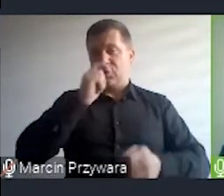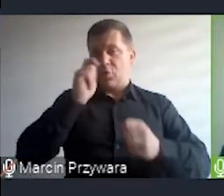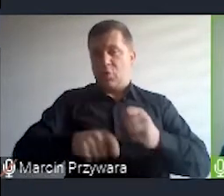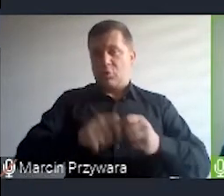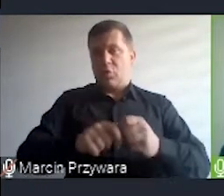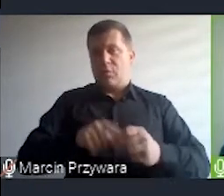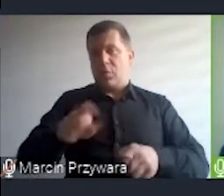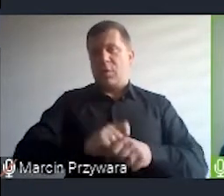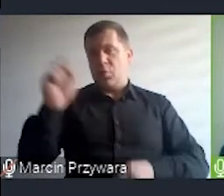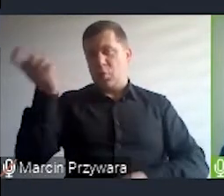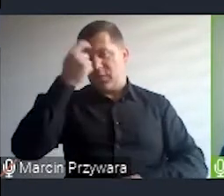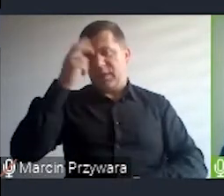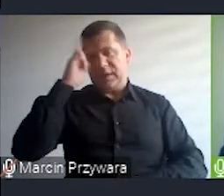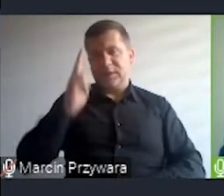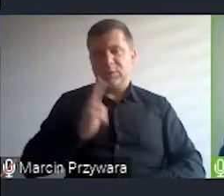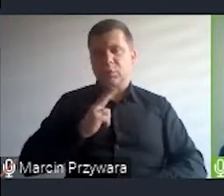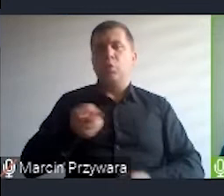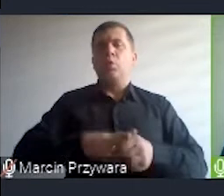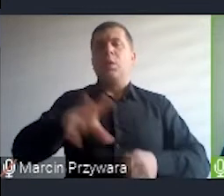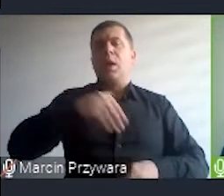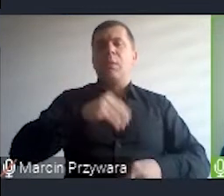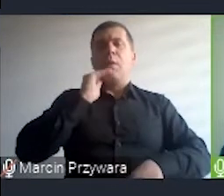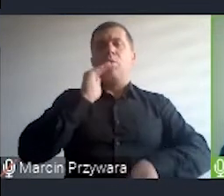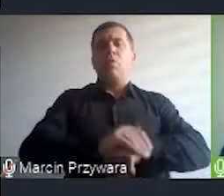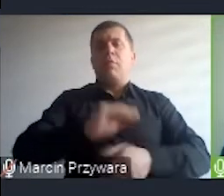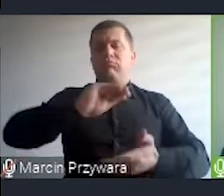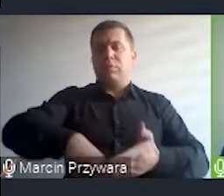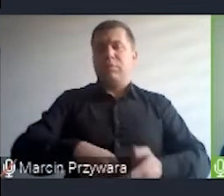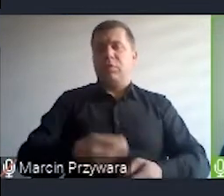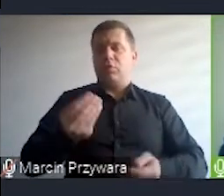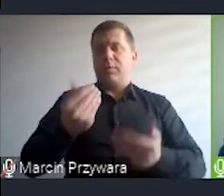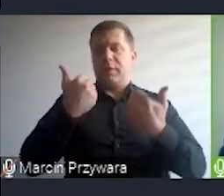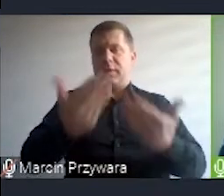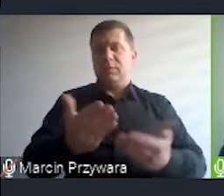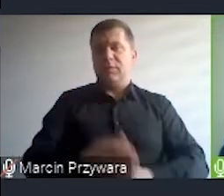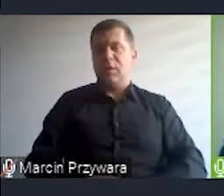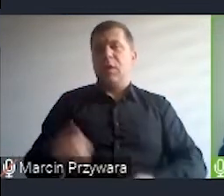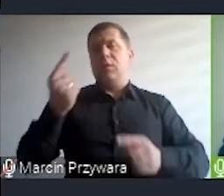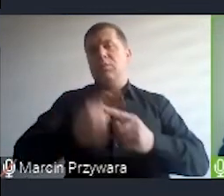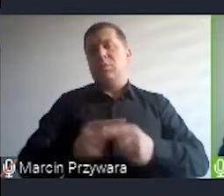a to jest głownie instytucja z która podpisaliście umowę o dofinansowanie plus ewentualnie